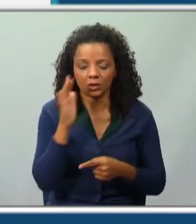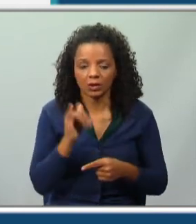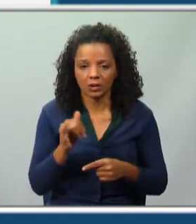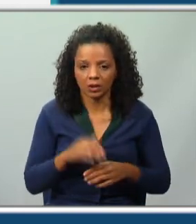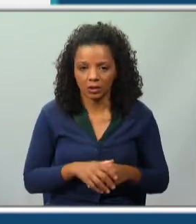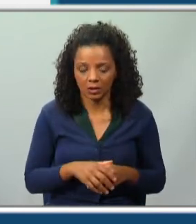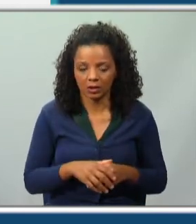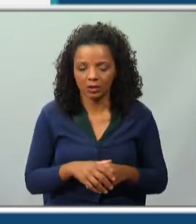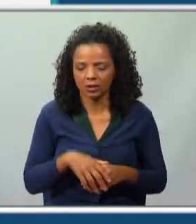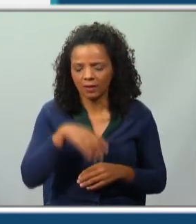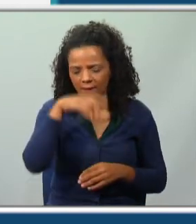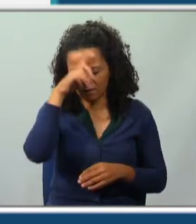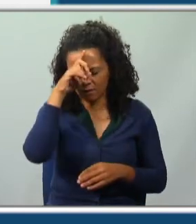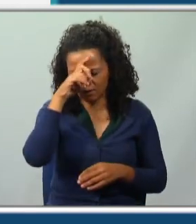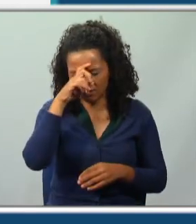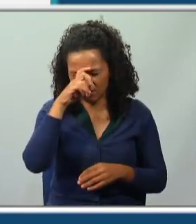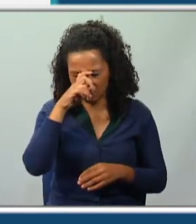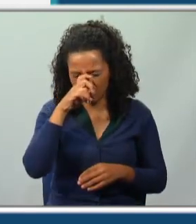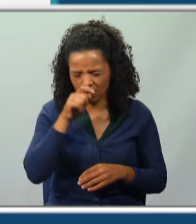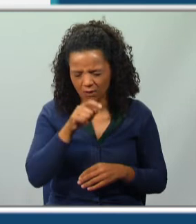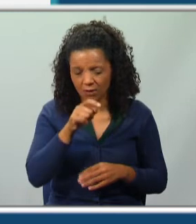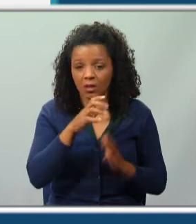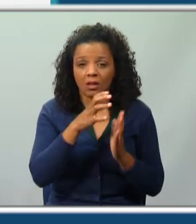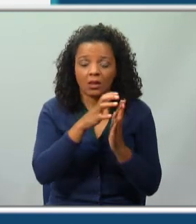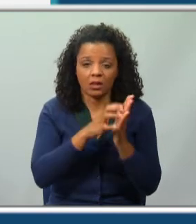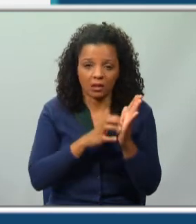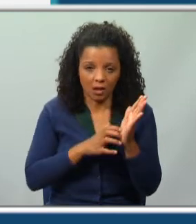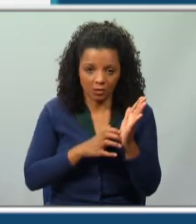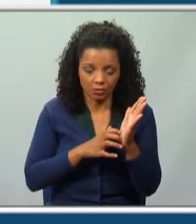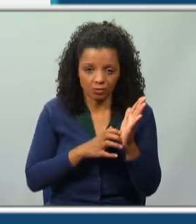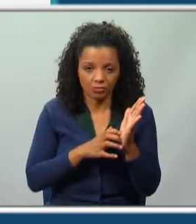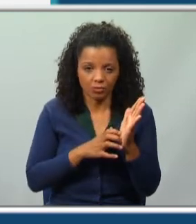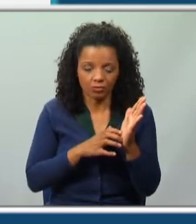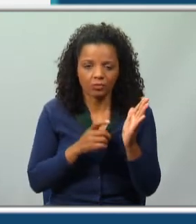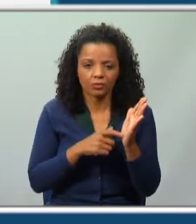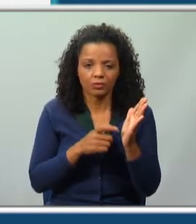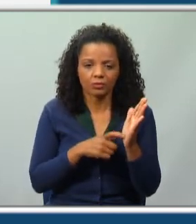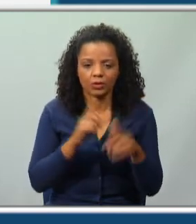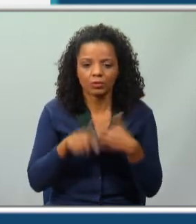tentar Recordar e ir transcrever os a juntar a escrever um terço 試著記住並去轉錄一個添加寫第三